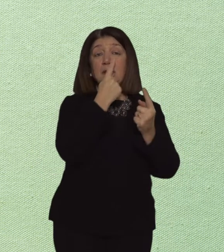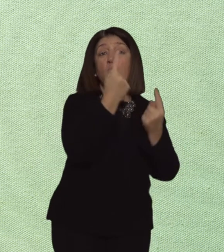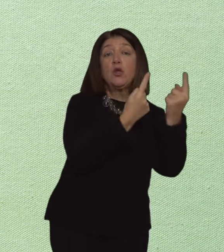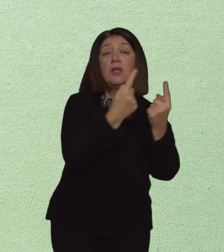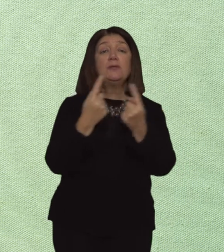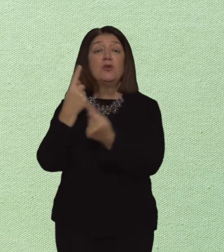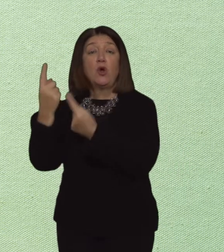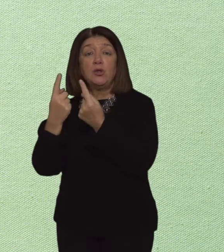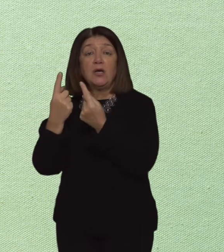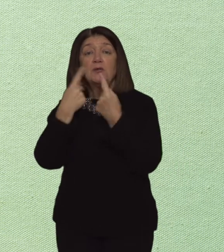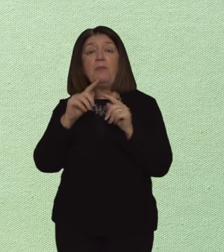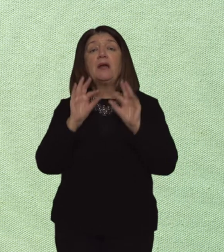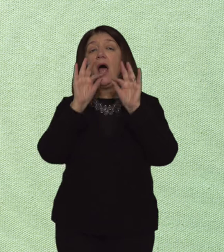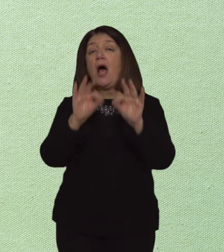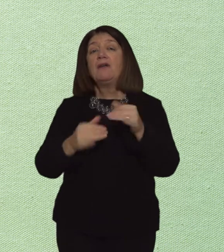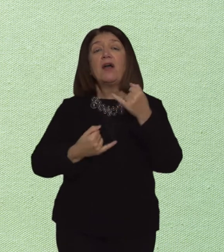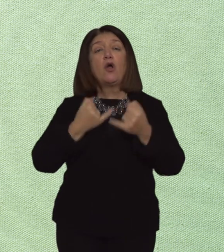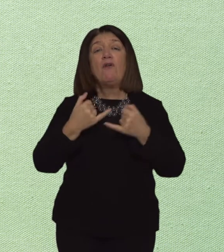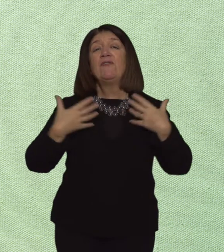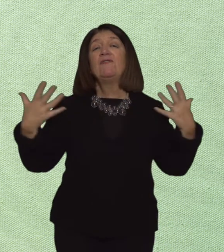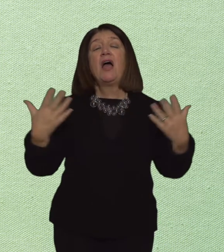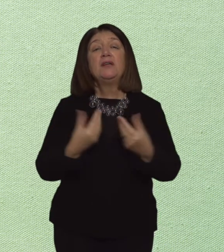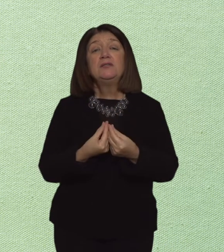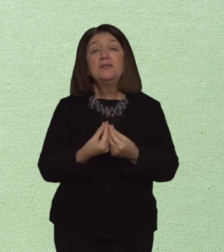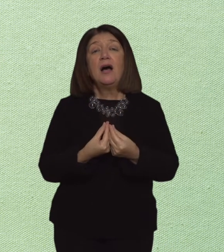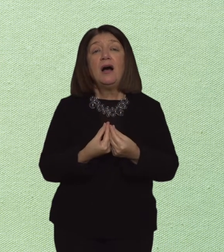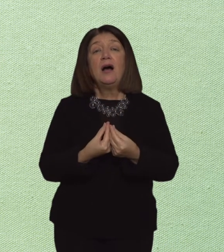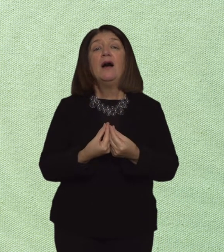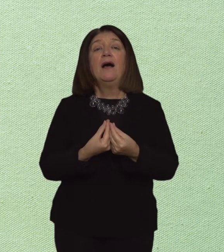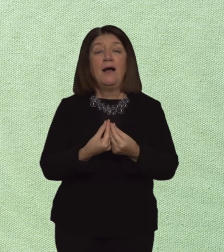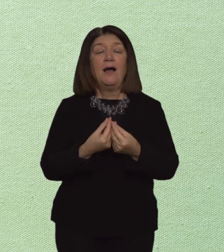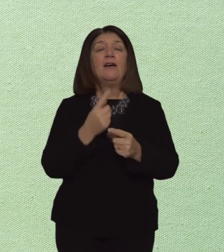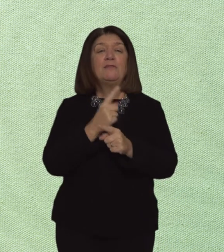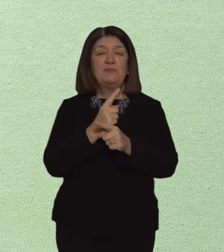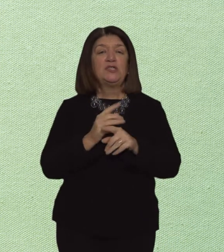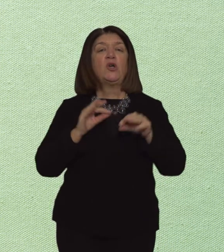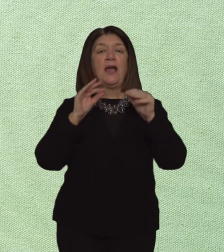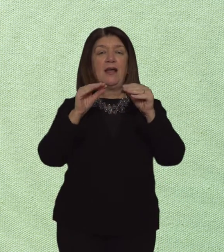quindi educare alla convivenza significa dedicare a questo livello di complessità, questo